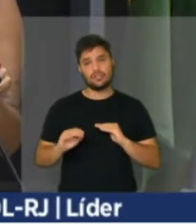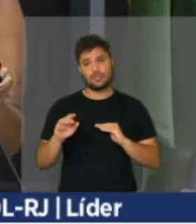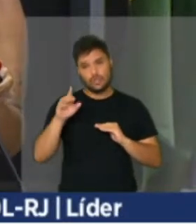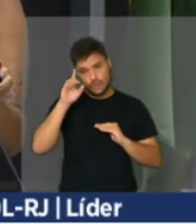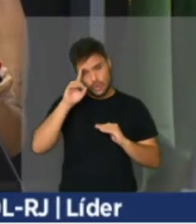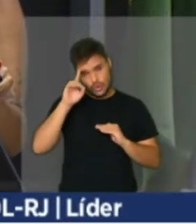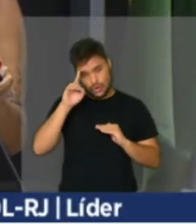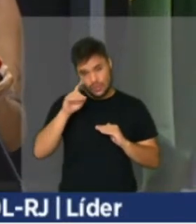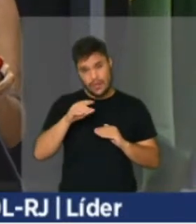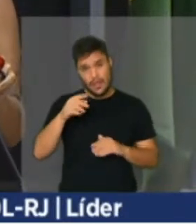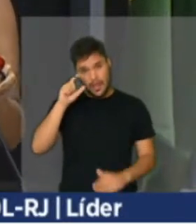DE NOVE REAIS POR DIA. O SENHOR PAULO GUEDES NÃO DEVE